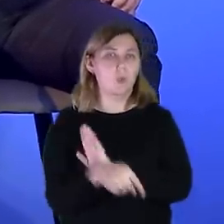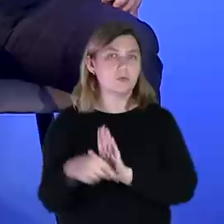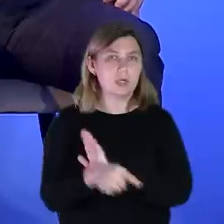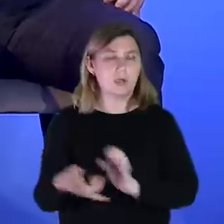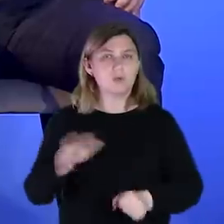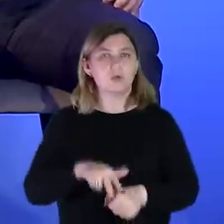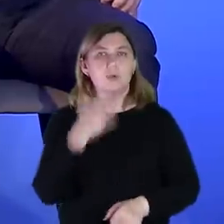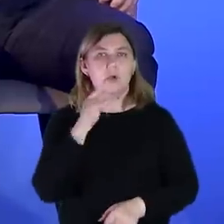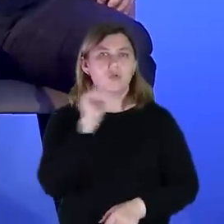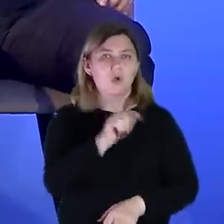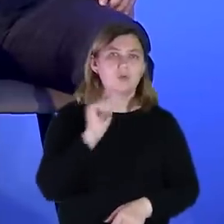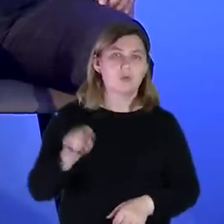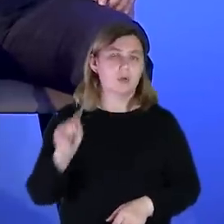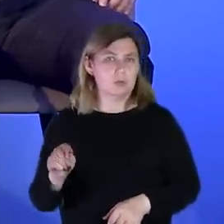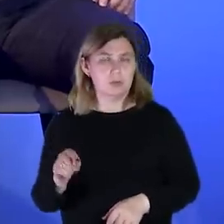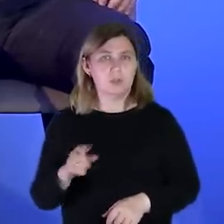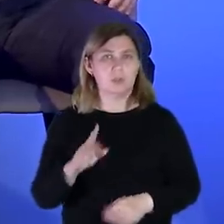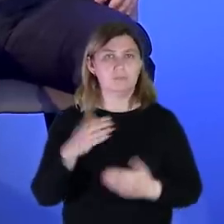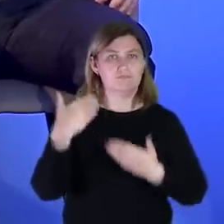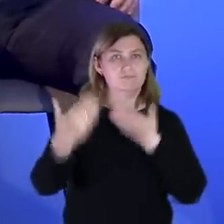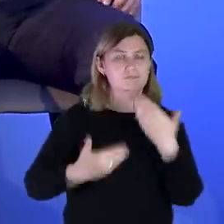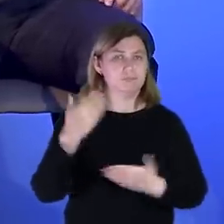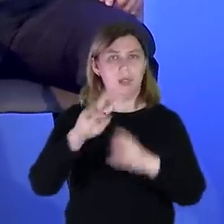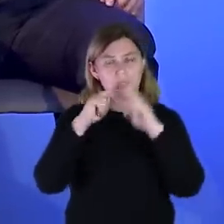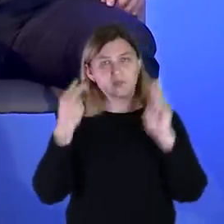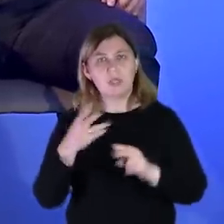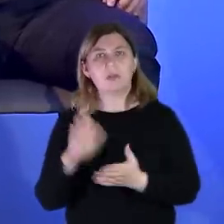który mówił to, to i to, i zeznawał Litwinom np.